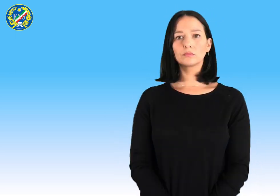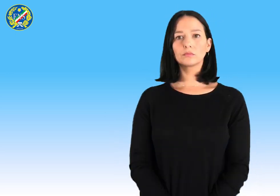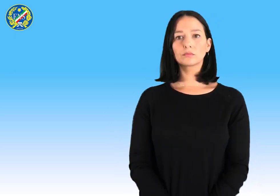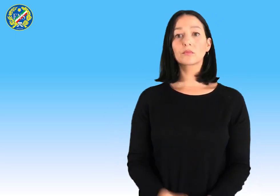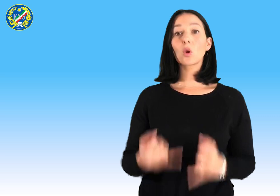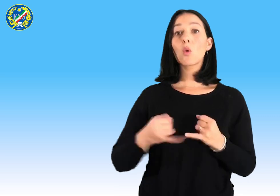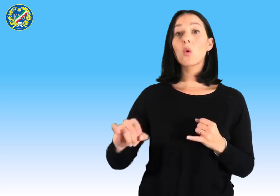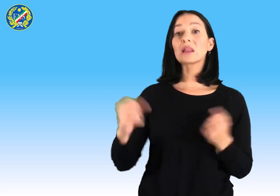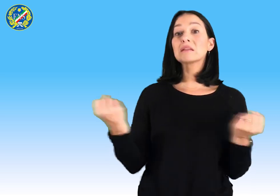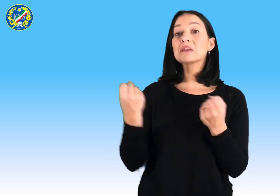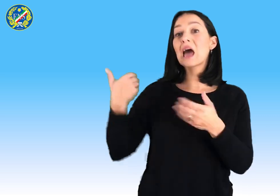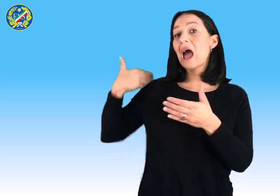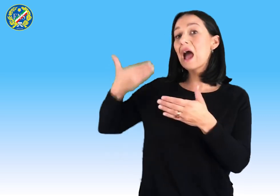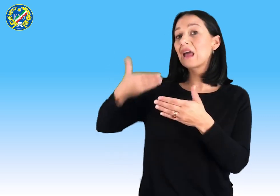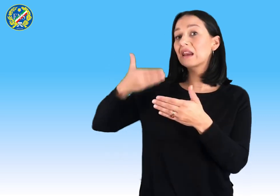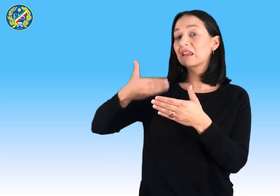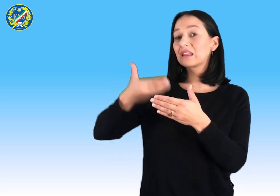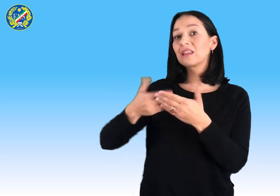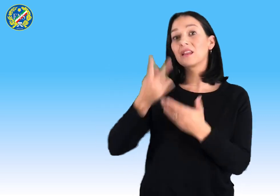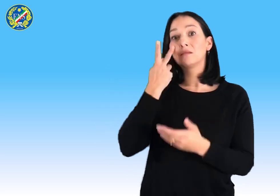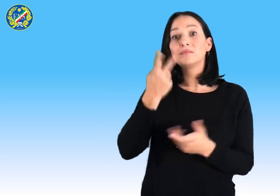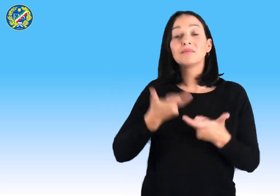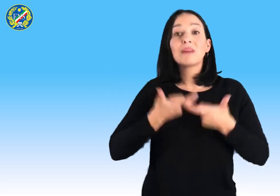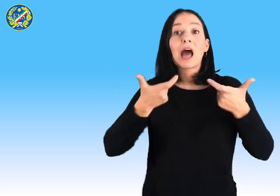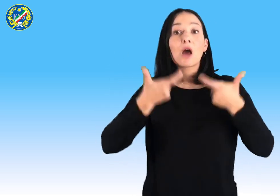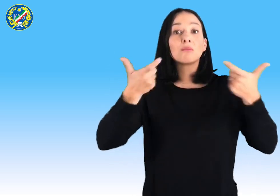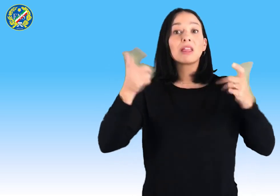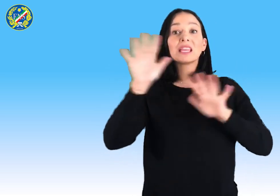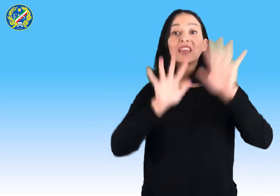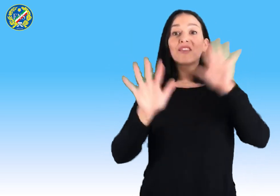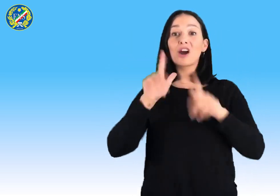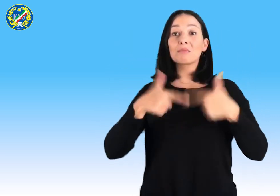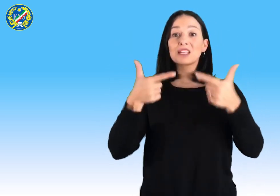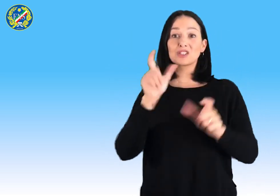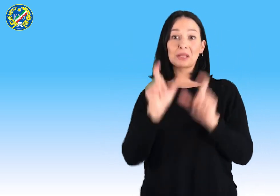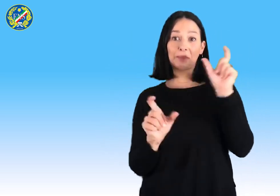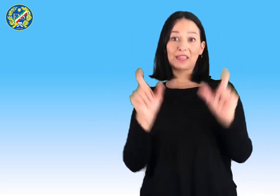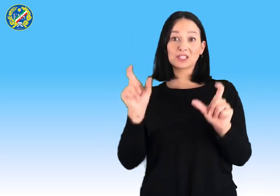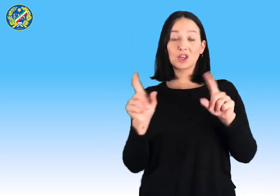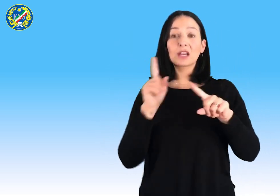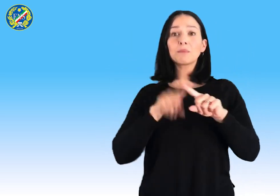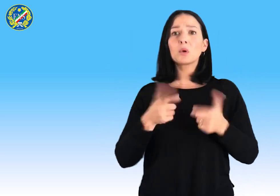Negli ultimi anni, grazie ad un’informazione più adeguata,